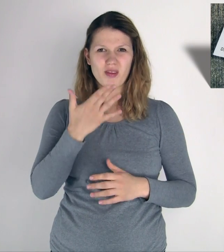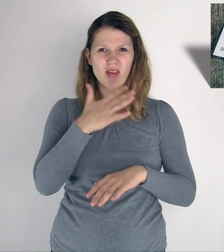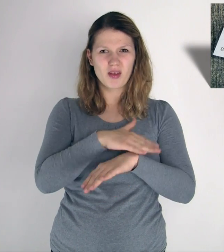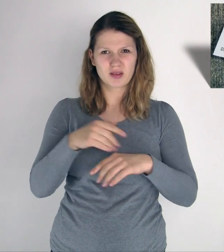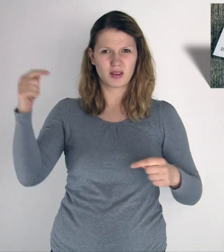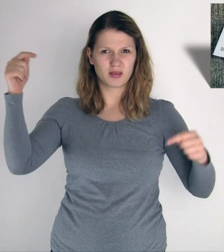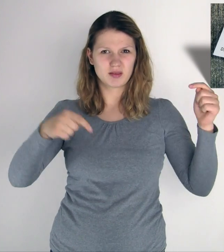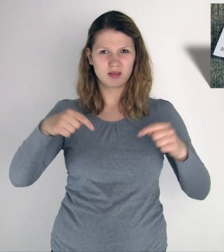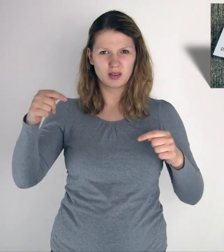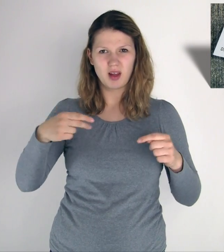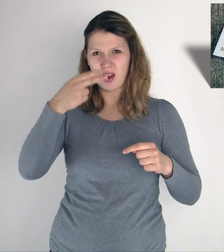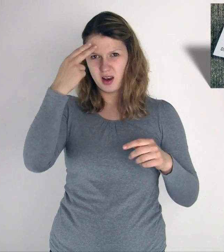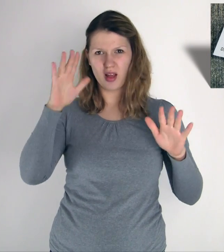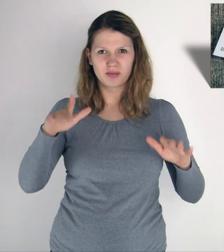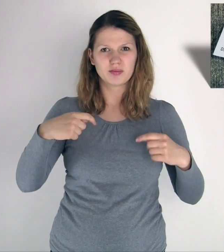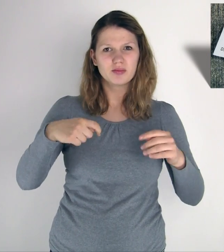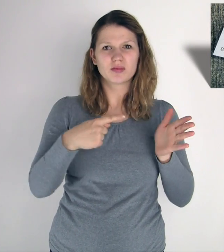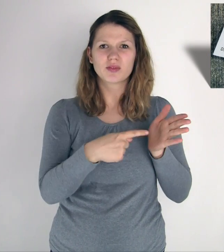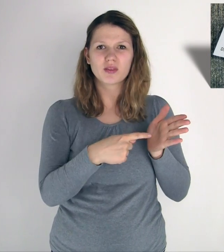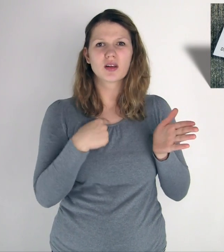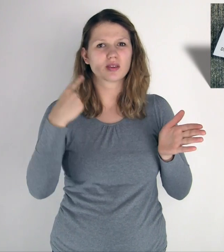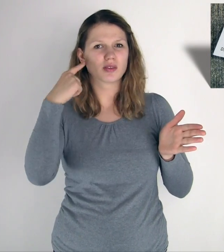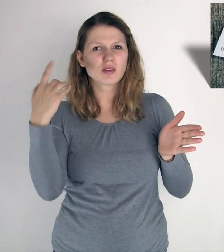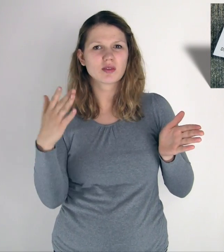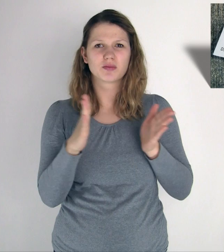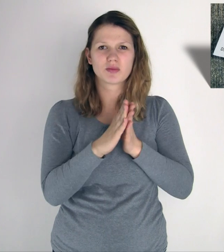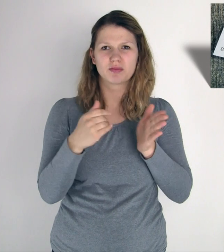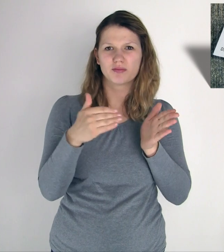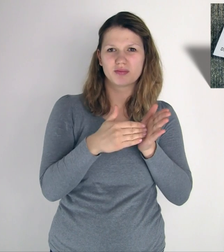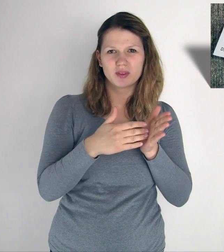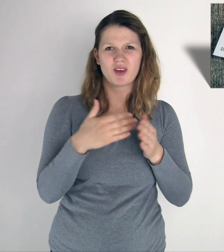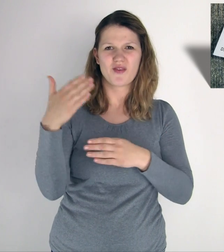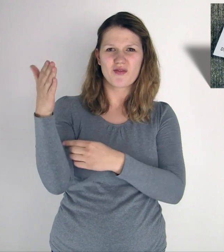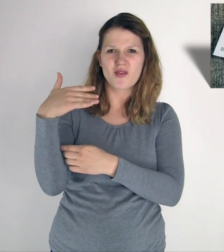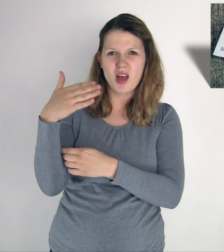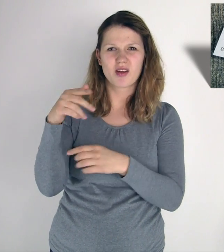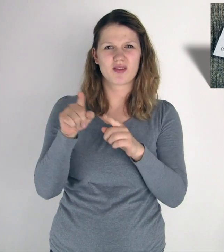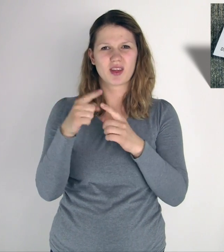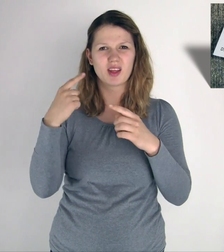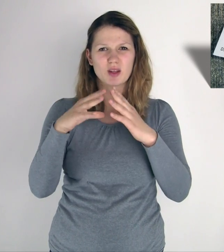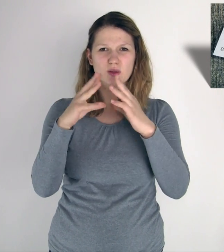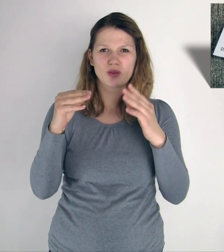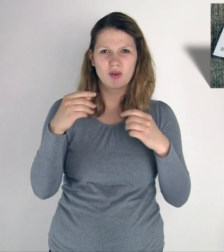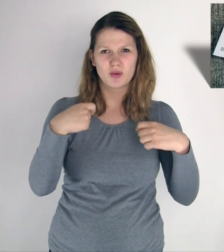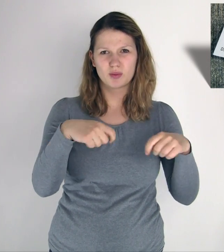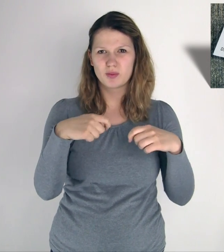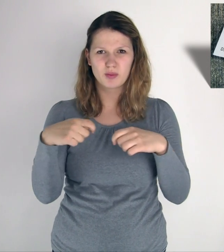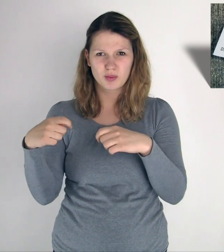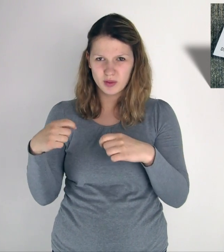Užsieniečiai kurtieji, atvykę į Lietuvą, parduoda vėliavėles bei žaisliukus, dalindami lapelius su užrašu „Aš negirdžiu".